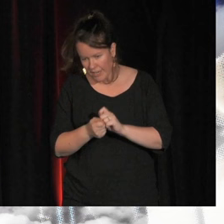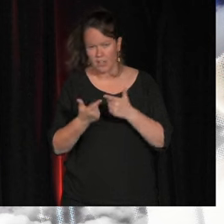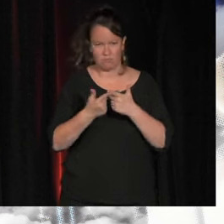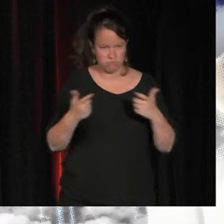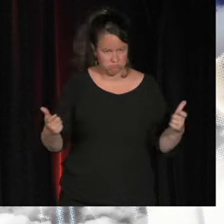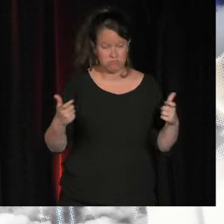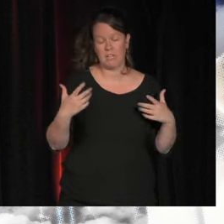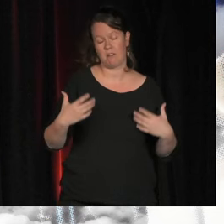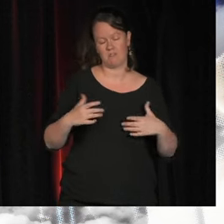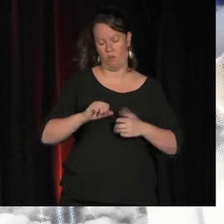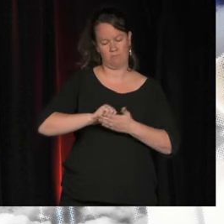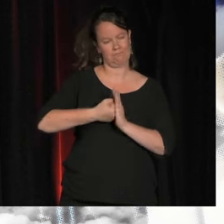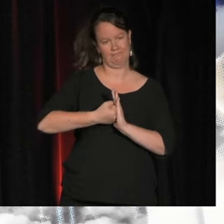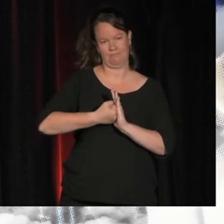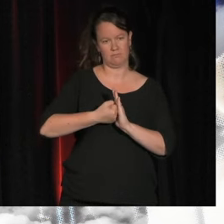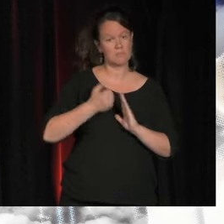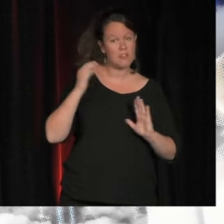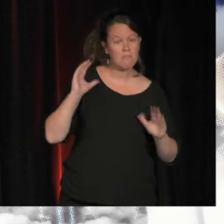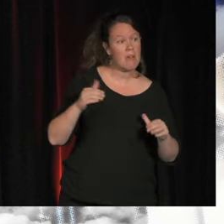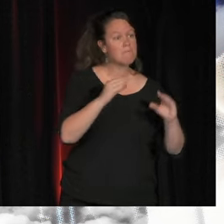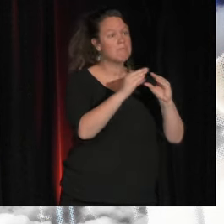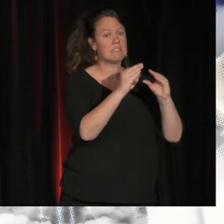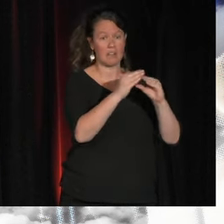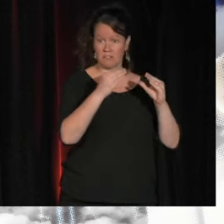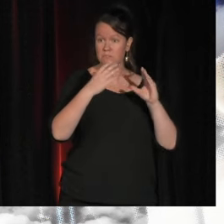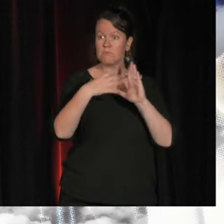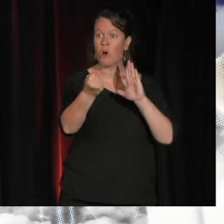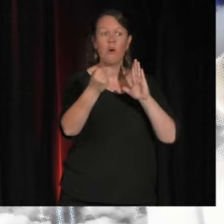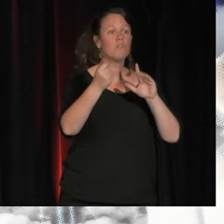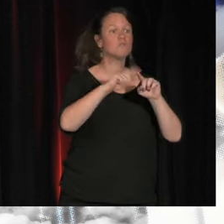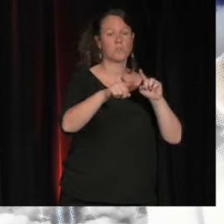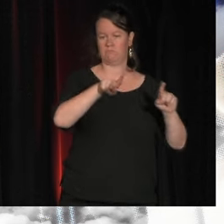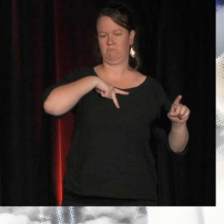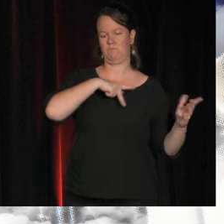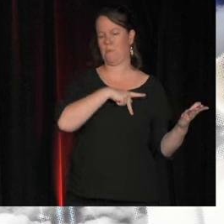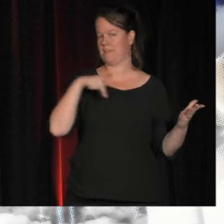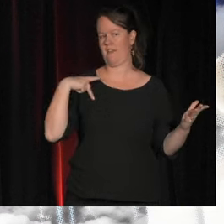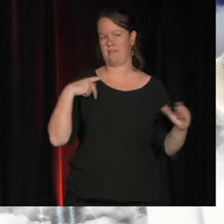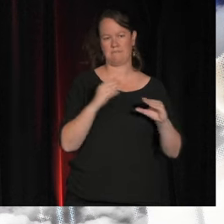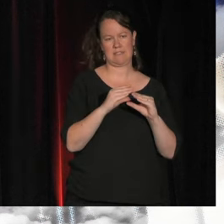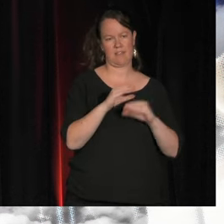quoi que vous faites avec les jeux Blizzard, ça leur appartient, c'est à eux, c'est foutu. Vous ne pouvez pas refaire le délire de Dota.